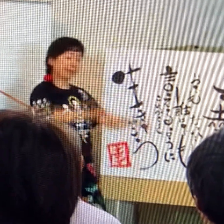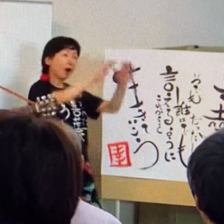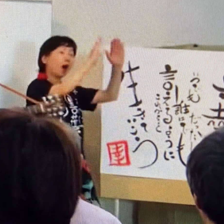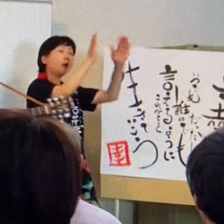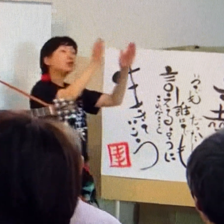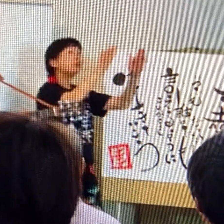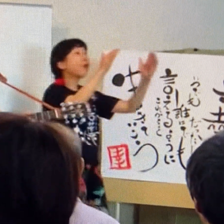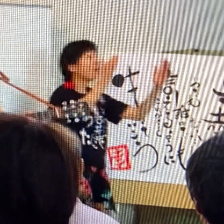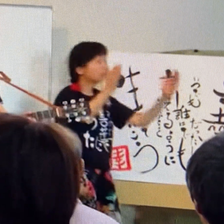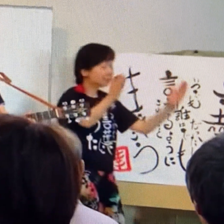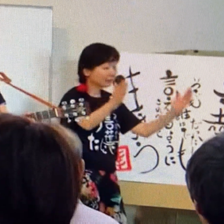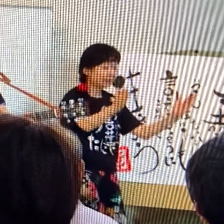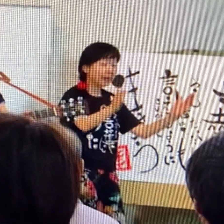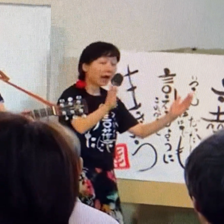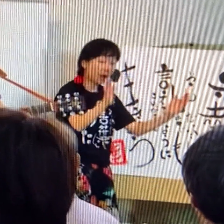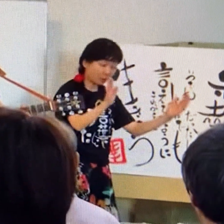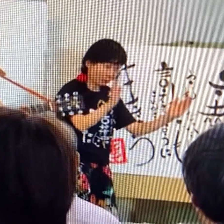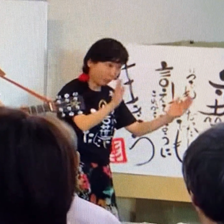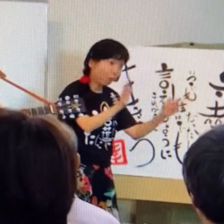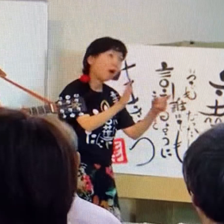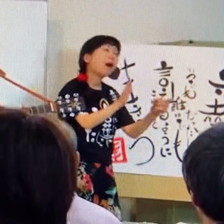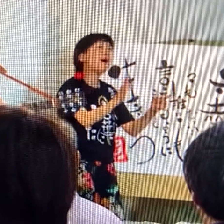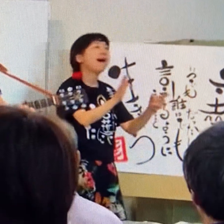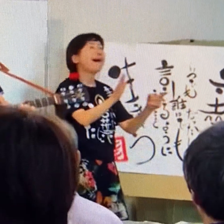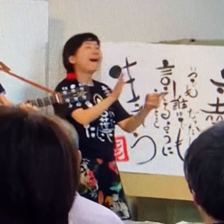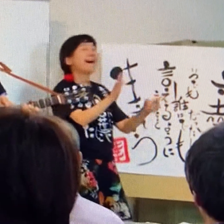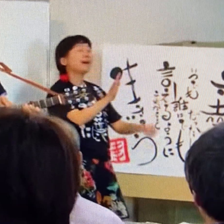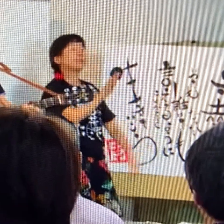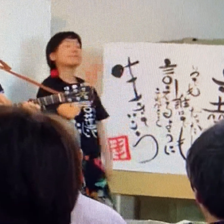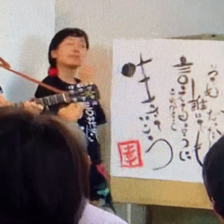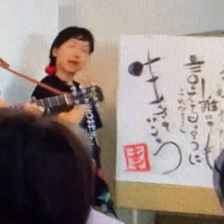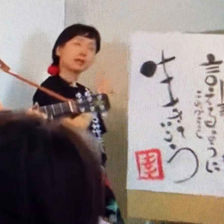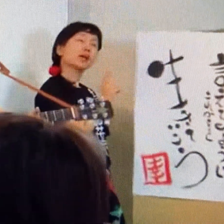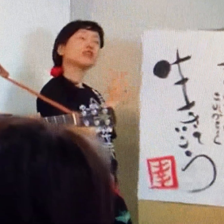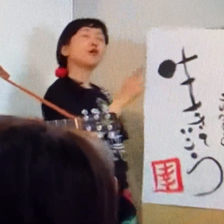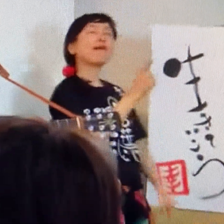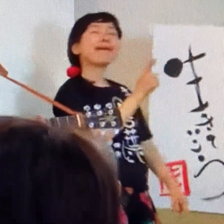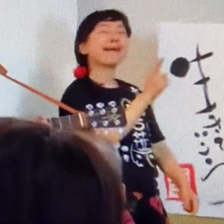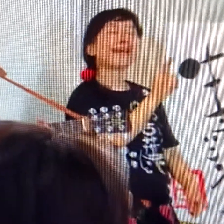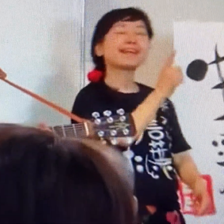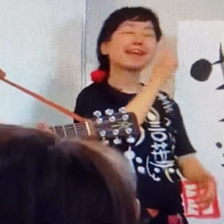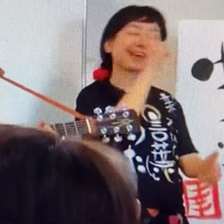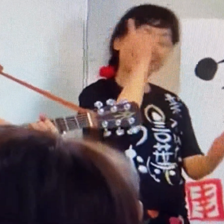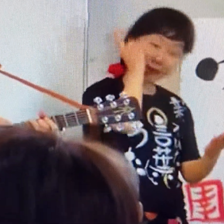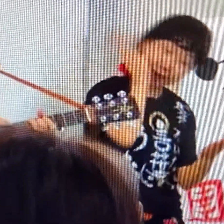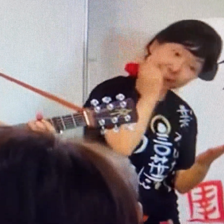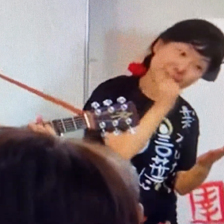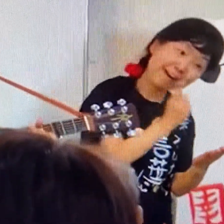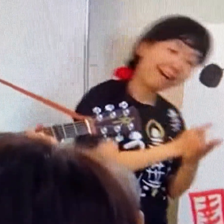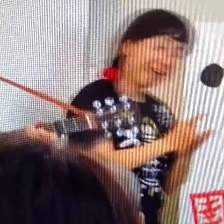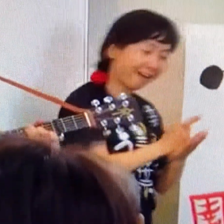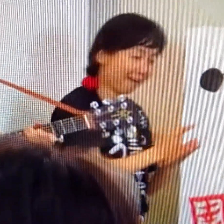存在とは ただそれだけのこと